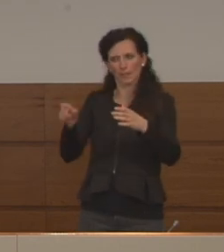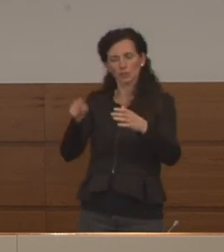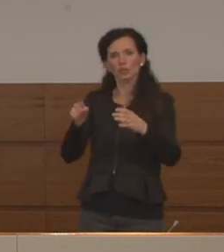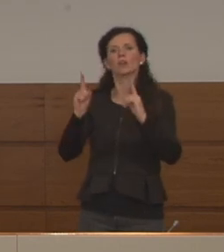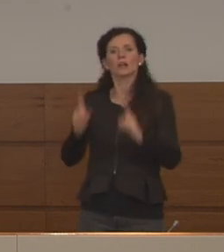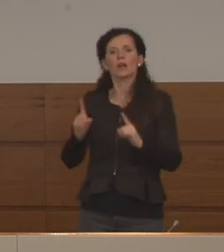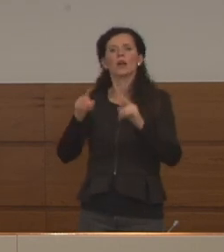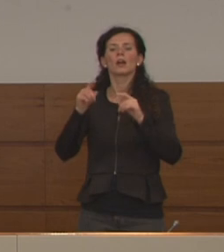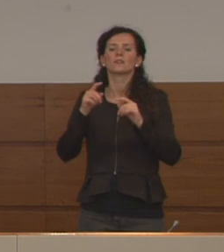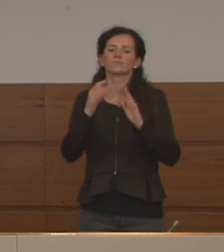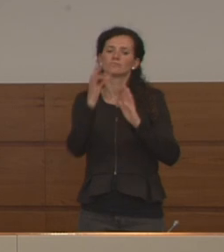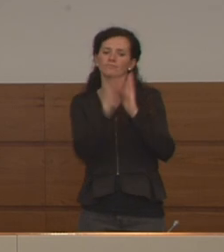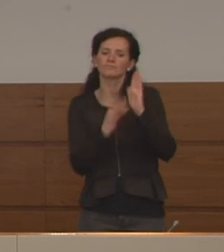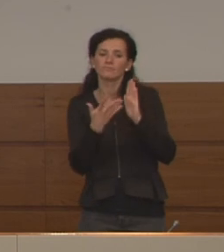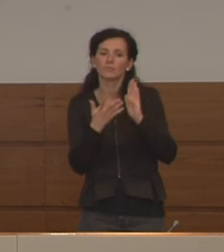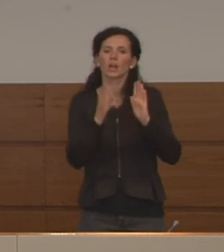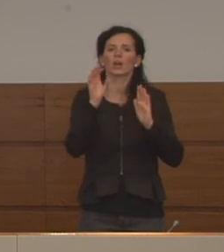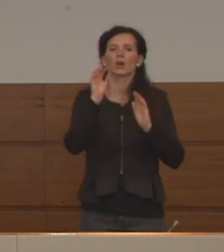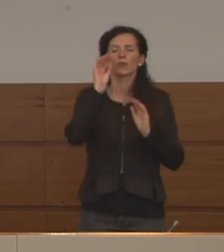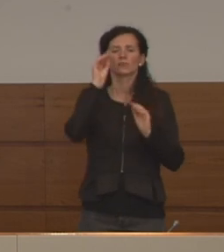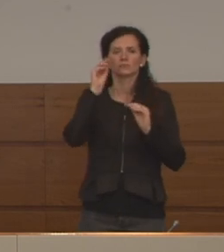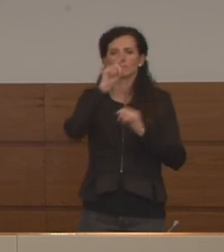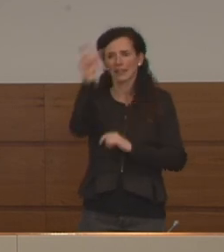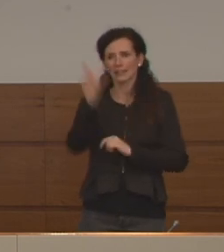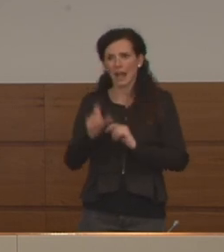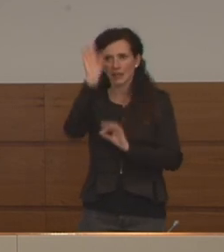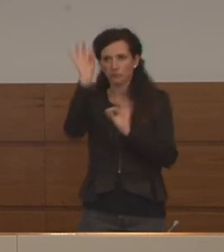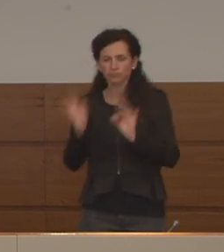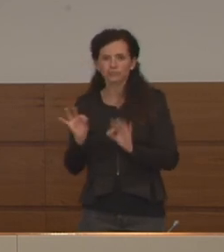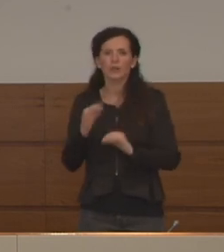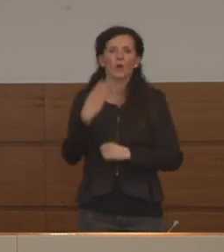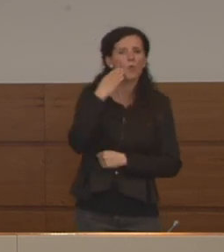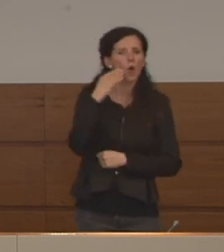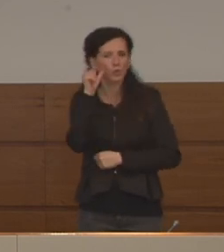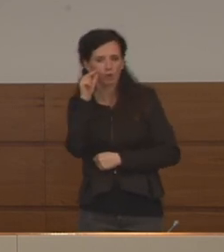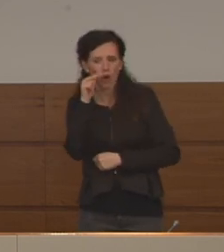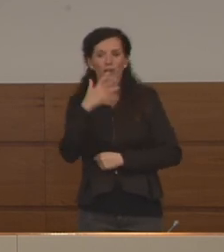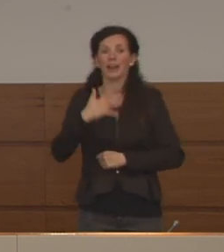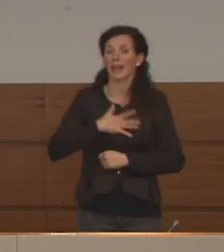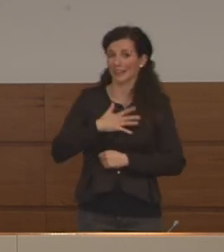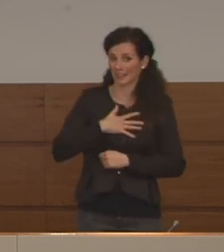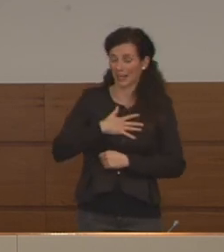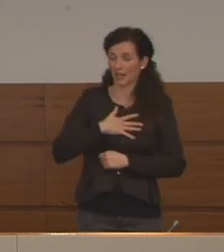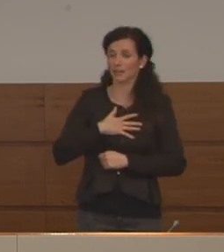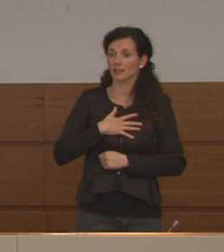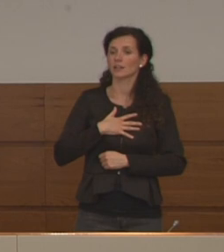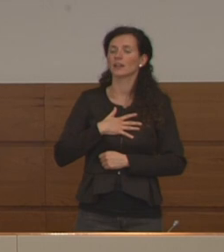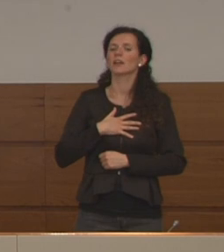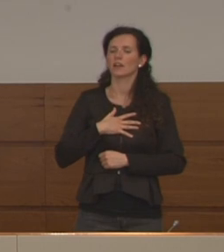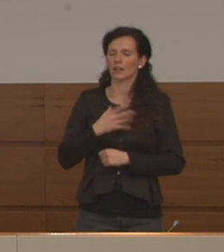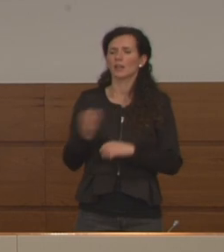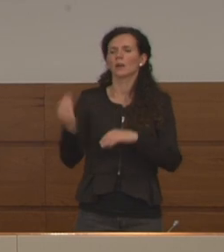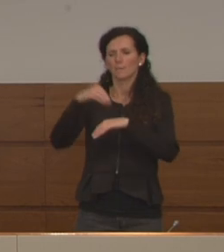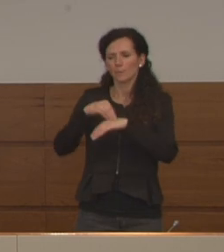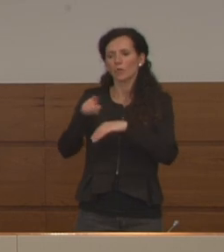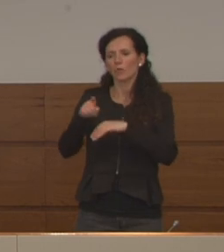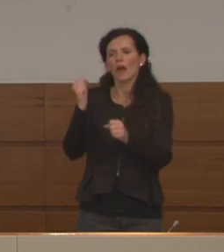per classe d'eta, per genere evidentemente e per appartenenza a un possibile gruppo di lavoro.